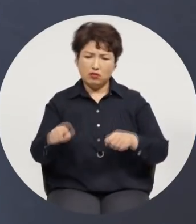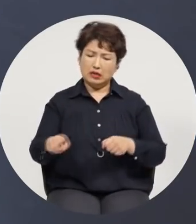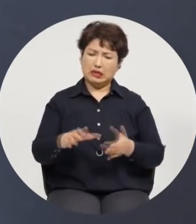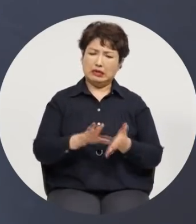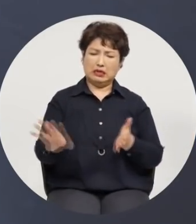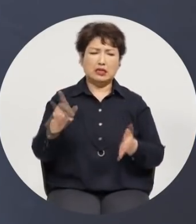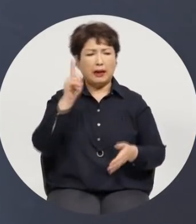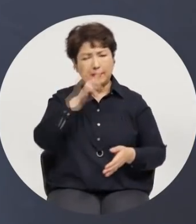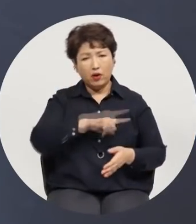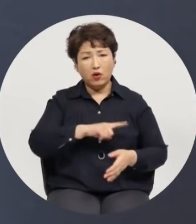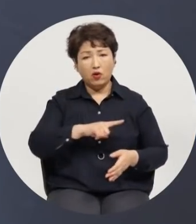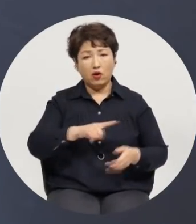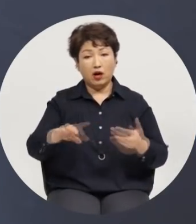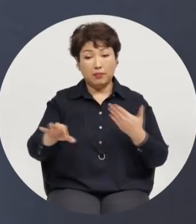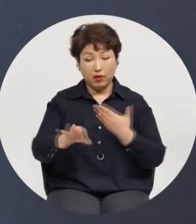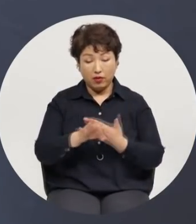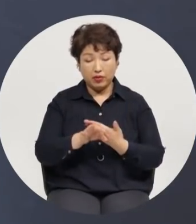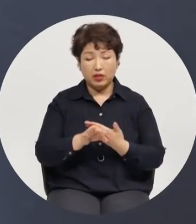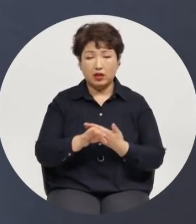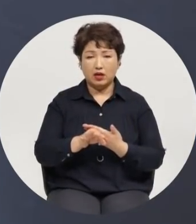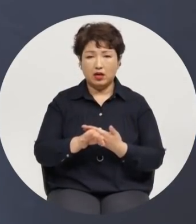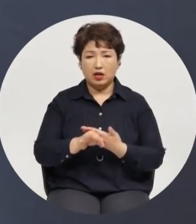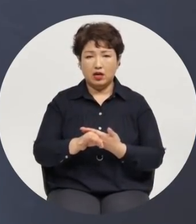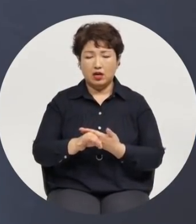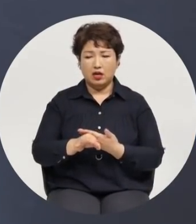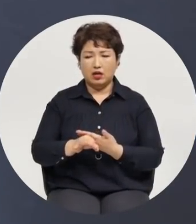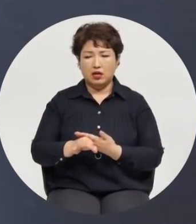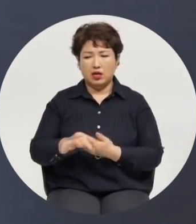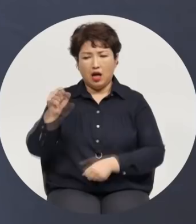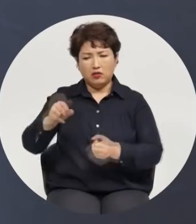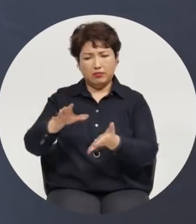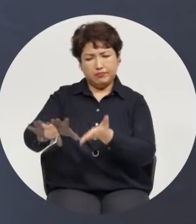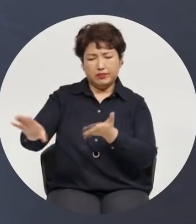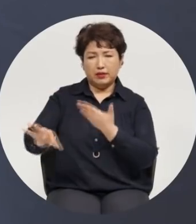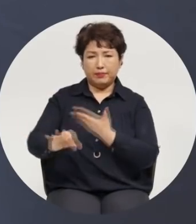아무리 행패 부리고 난리 쳐도 야단도 치지 말고